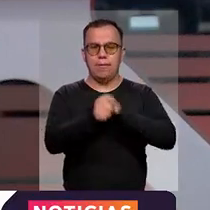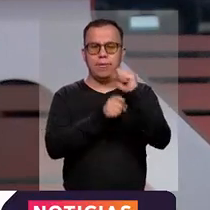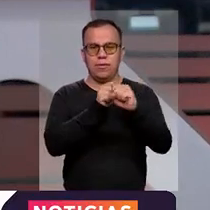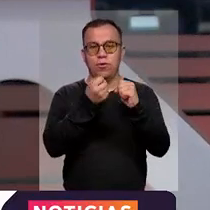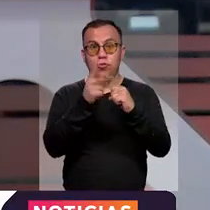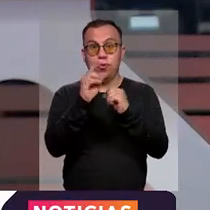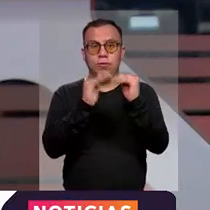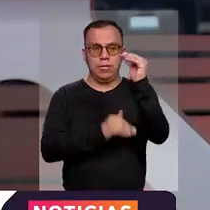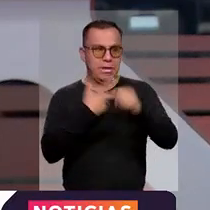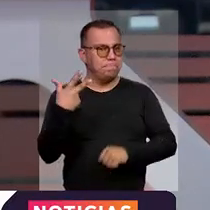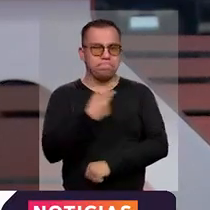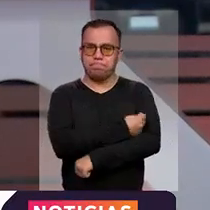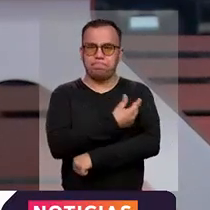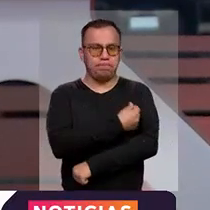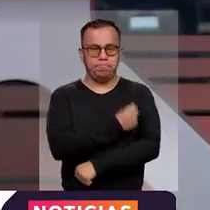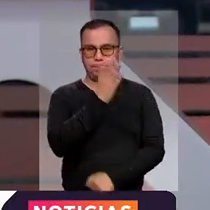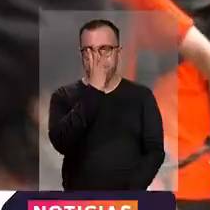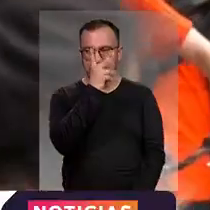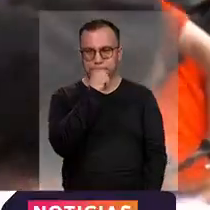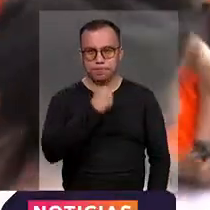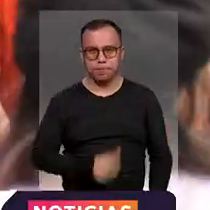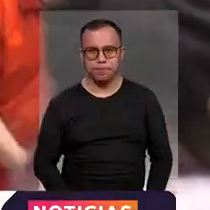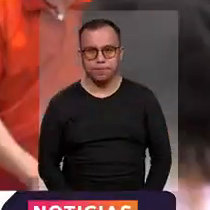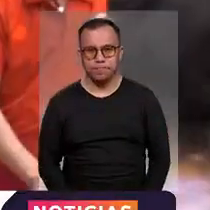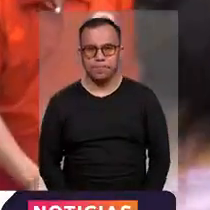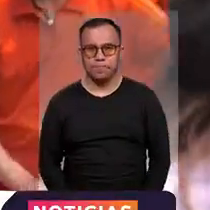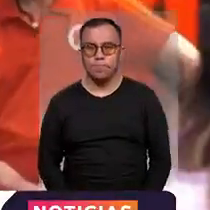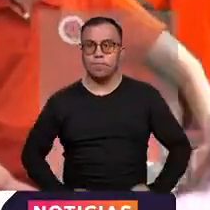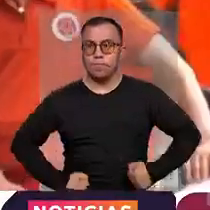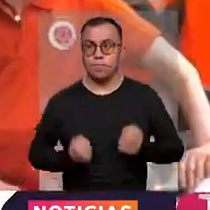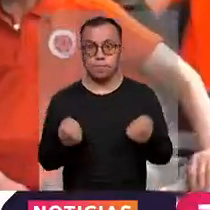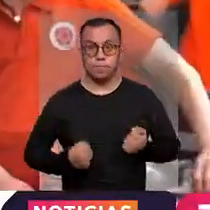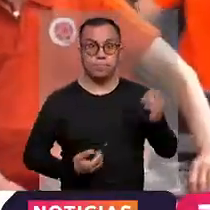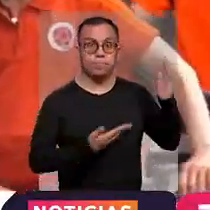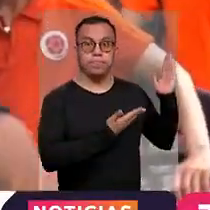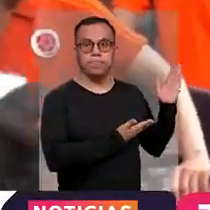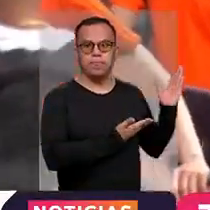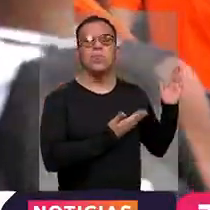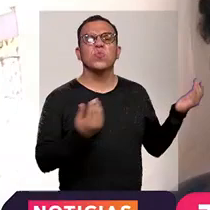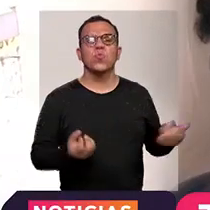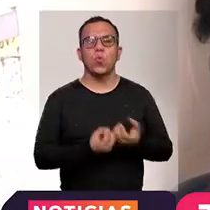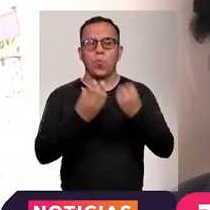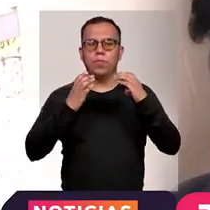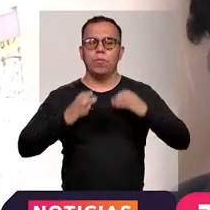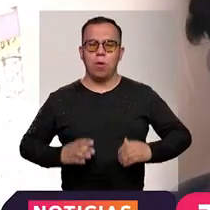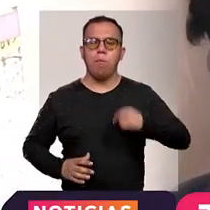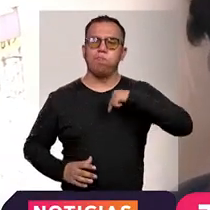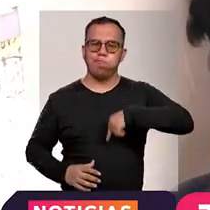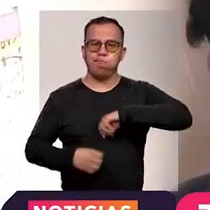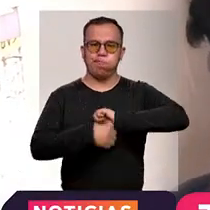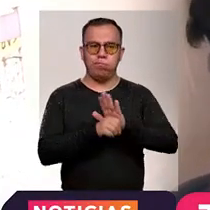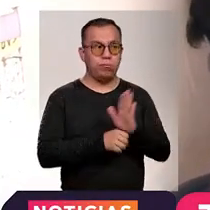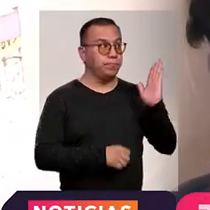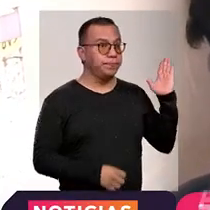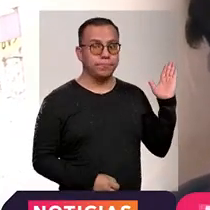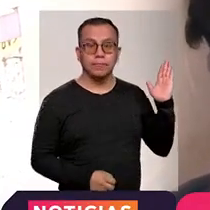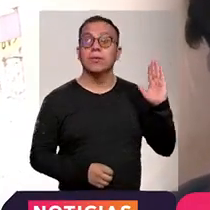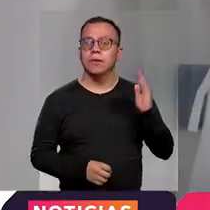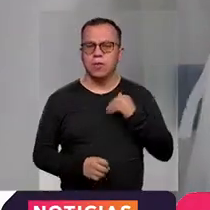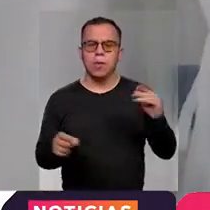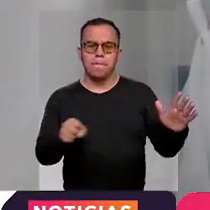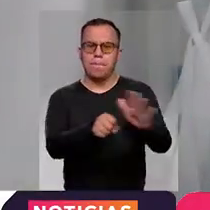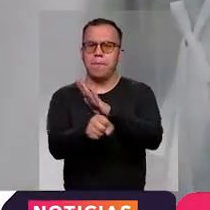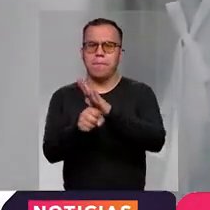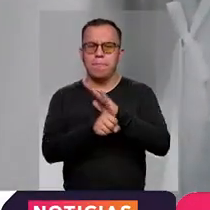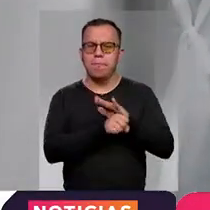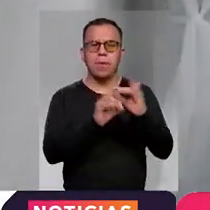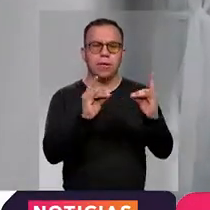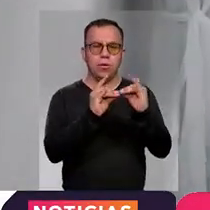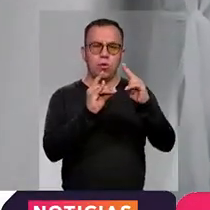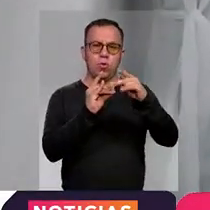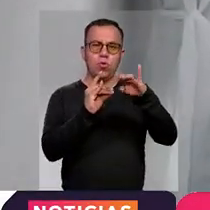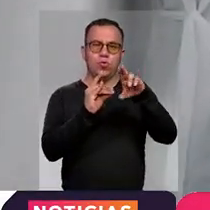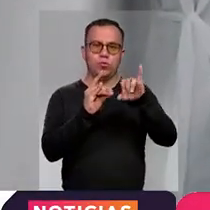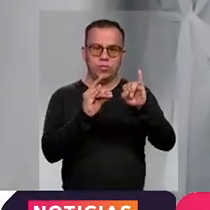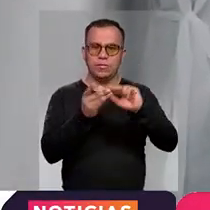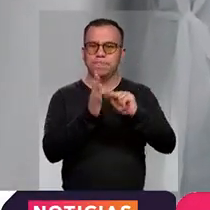REFORZAR EL ESQUEMA DE